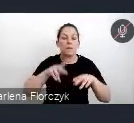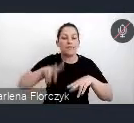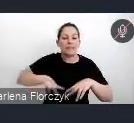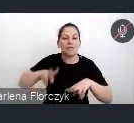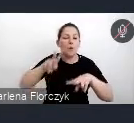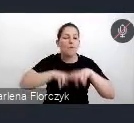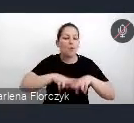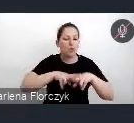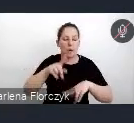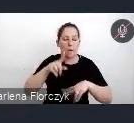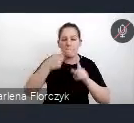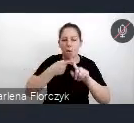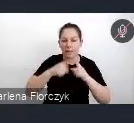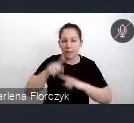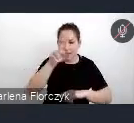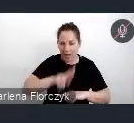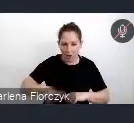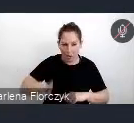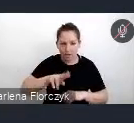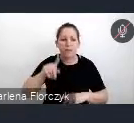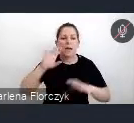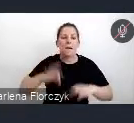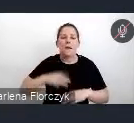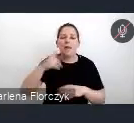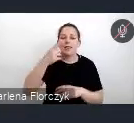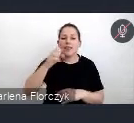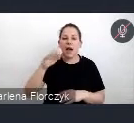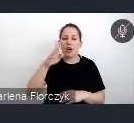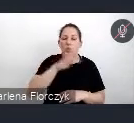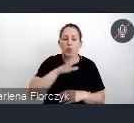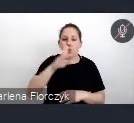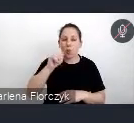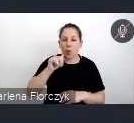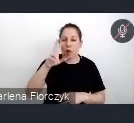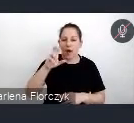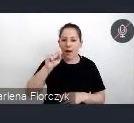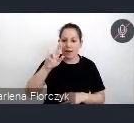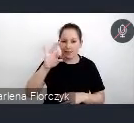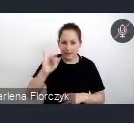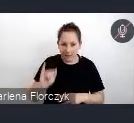pan burmistrz Dariusz Kucharski, Burmistrz Dzierżoniowa